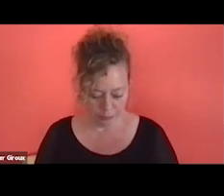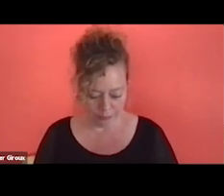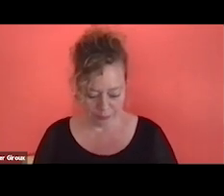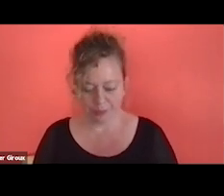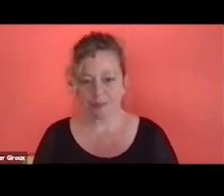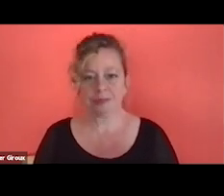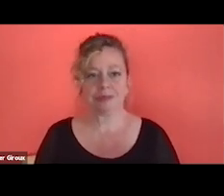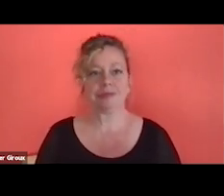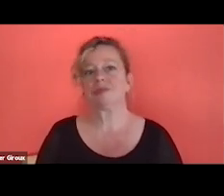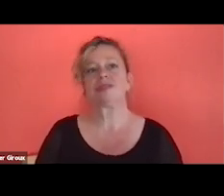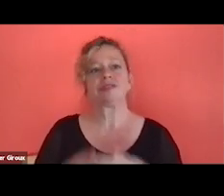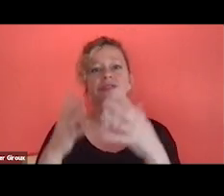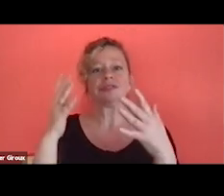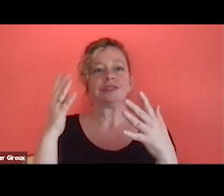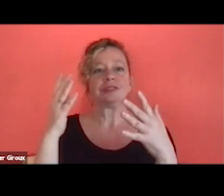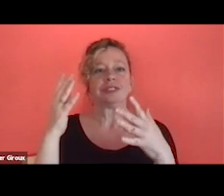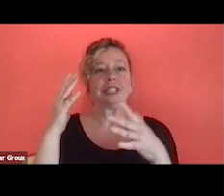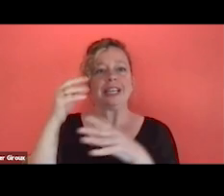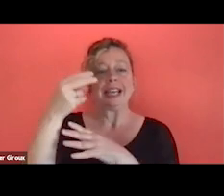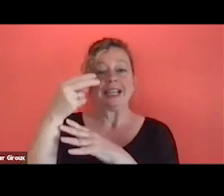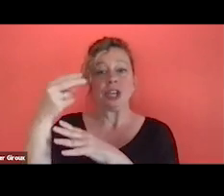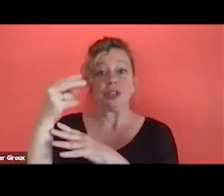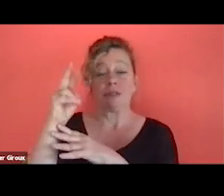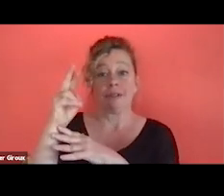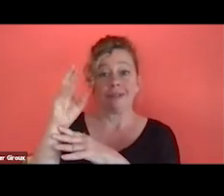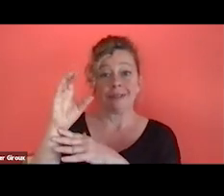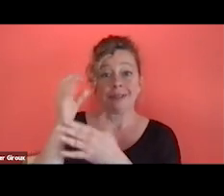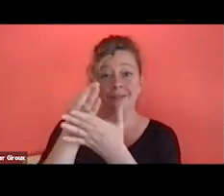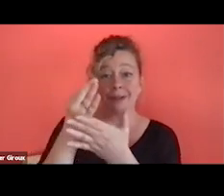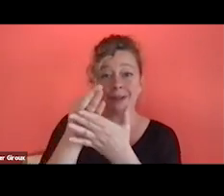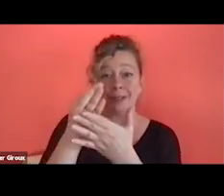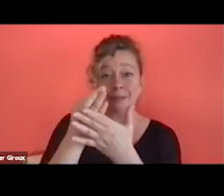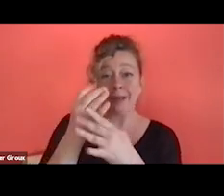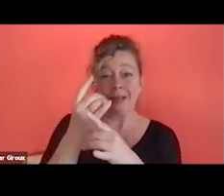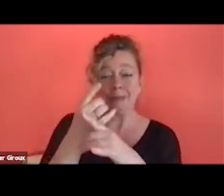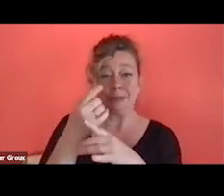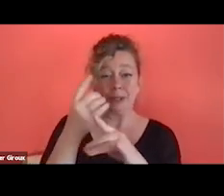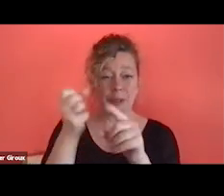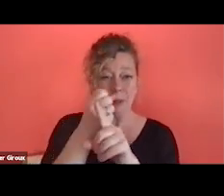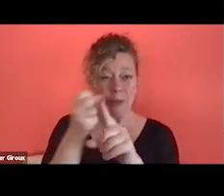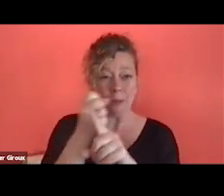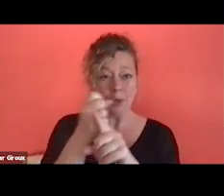Muy bien. La HHRC es financiada por la Administración de Servicios de Salud Mental y Abuso de Sustancias,